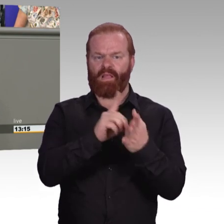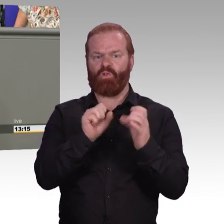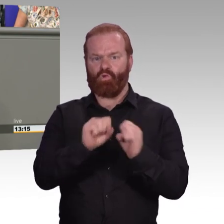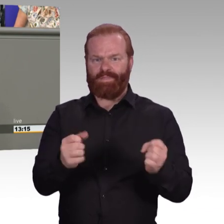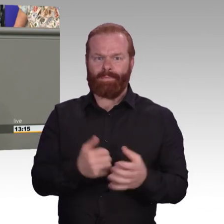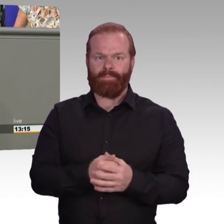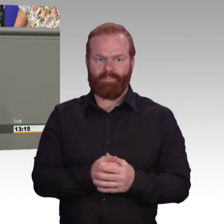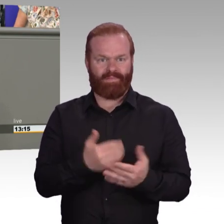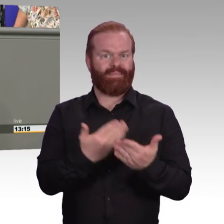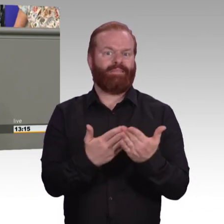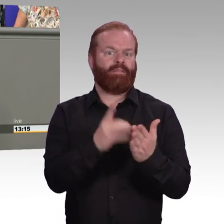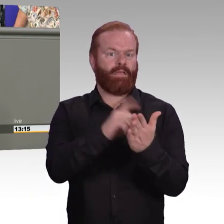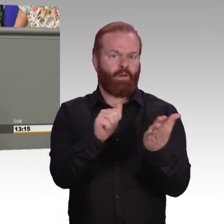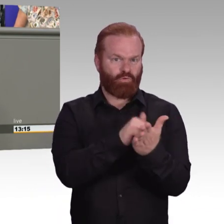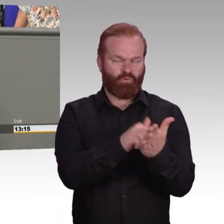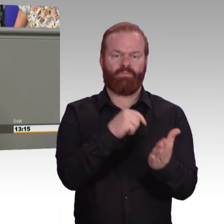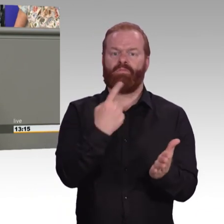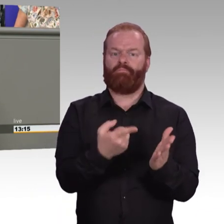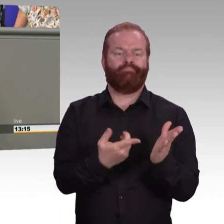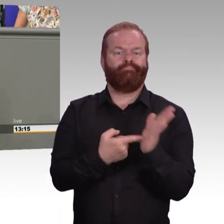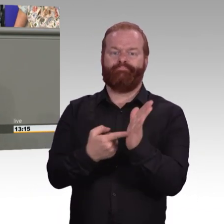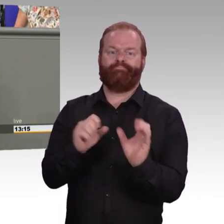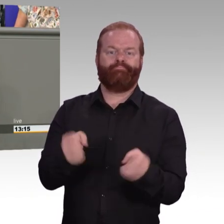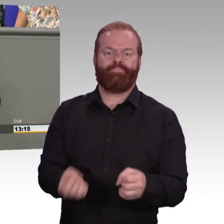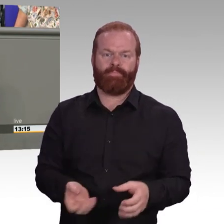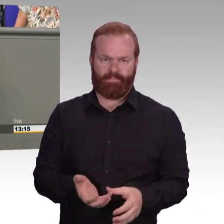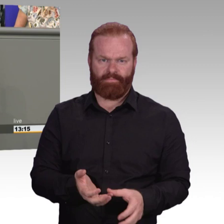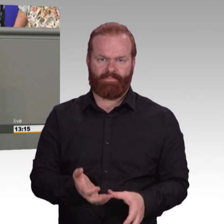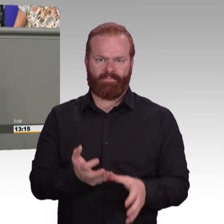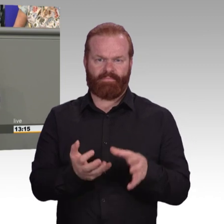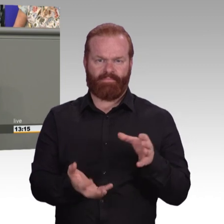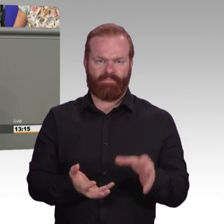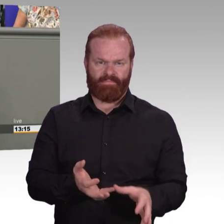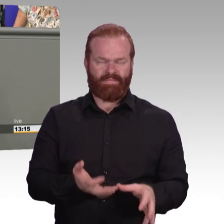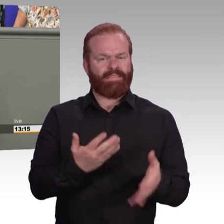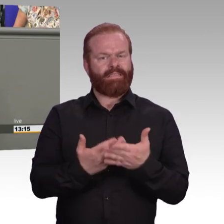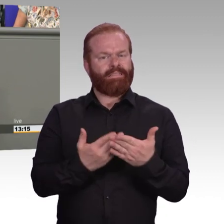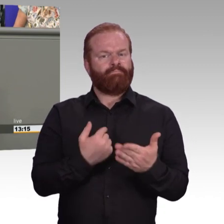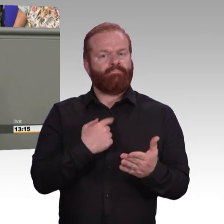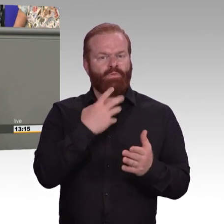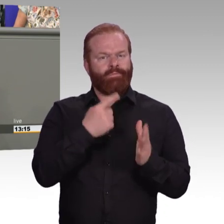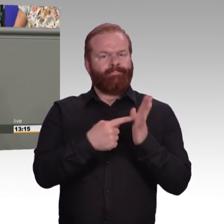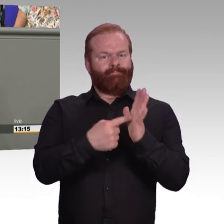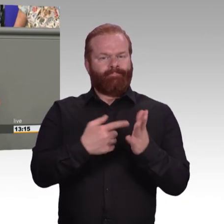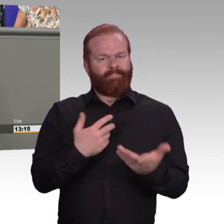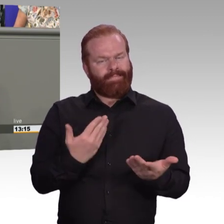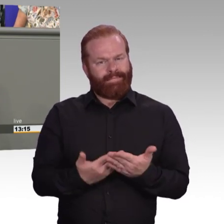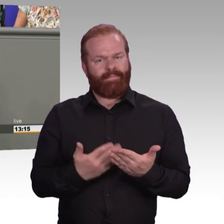um Kinder zu schützen, damit sie frei aufwachsen können in unserem Land und unbeschadet von solchen Beeinträchtigungen.